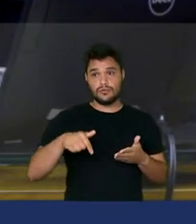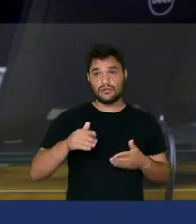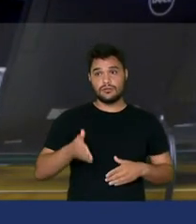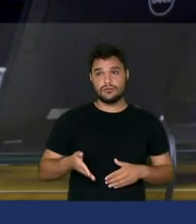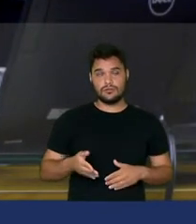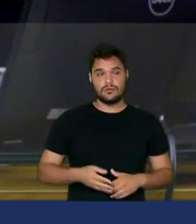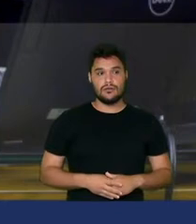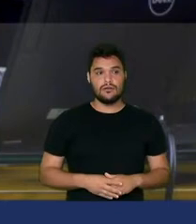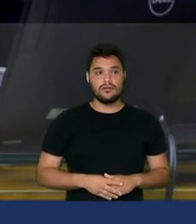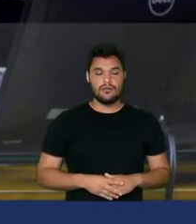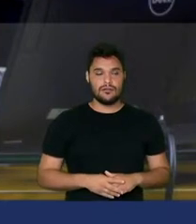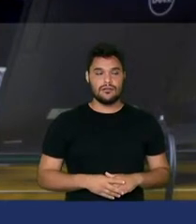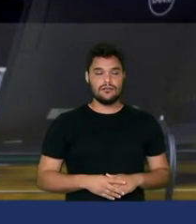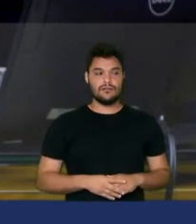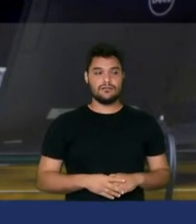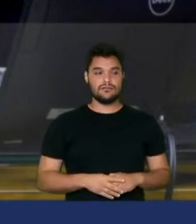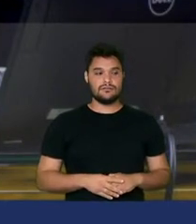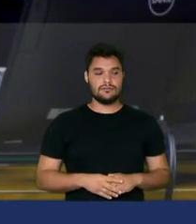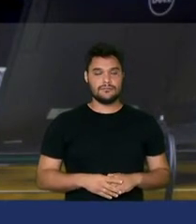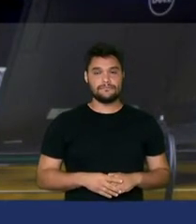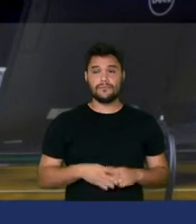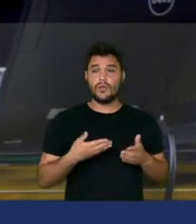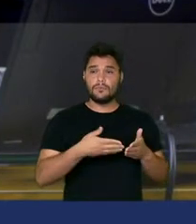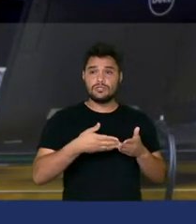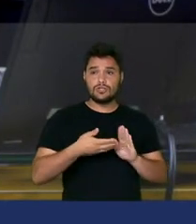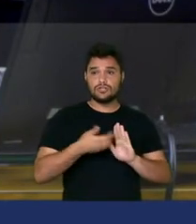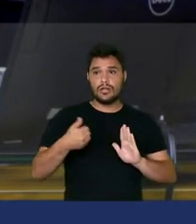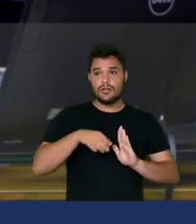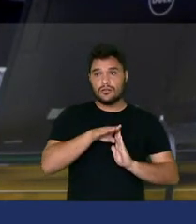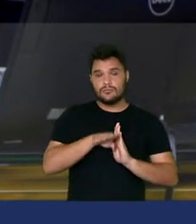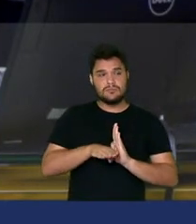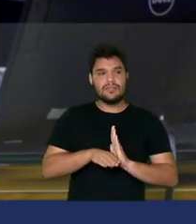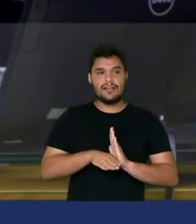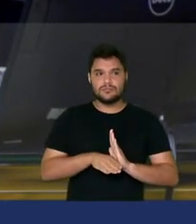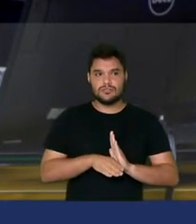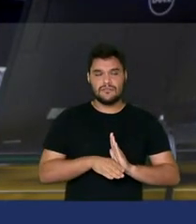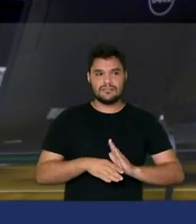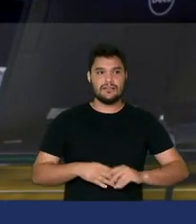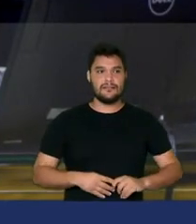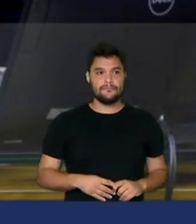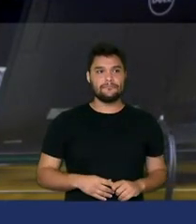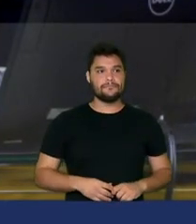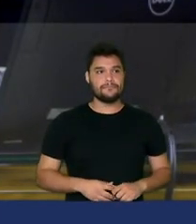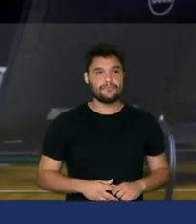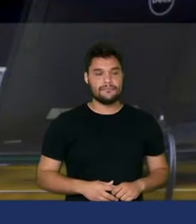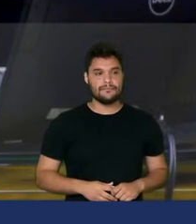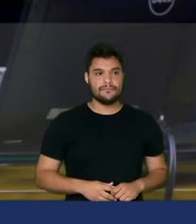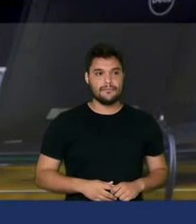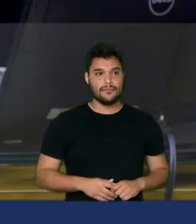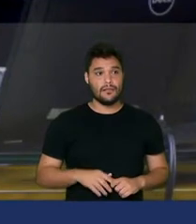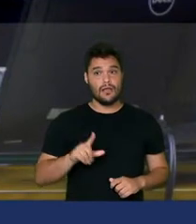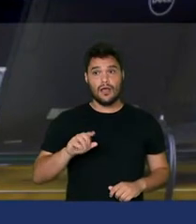CIDADANIA. HÁ REQUERIMENTO SOBRE A MESA . REQUERIMENTO E RETIRADA DE PAUTA PARA ENCAMINHAR O REQUERIMENTO A